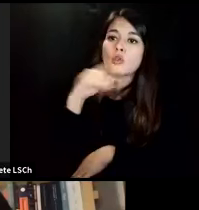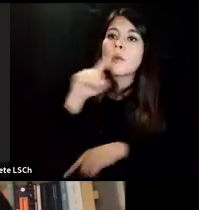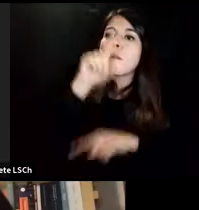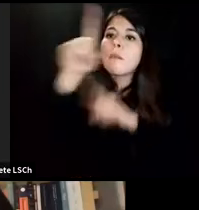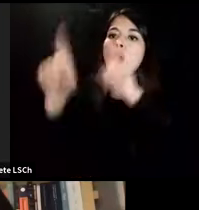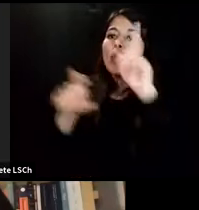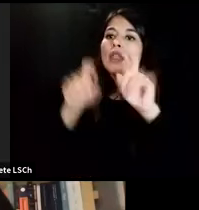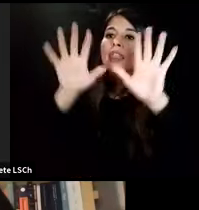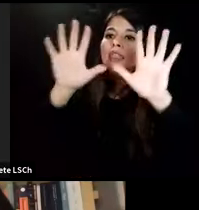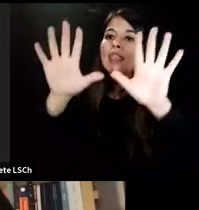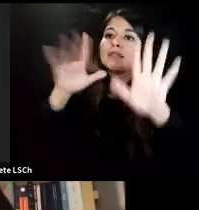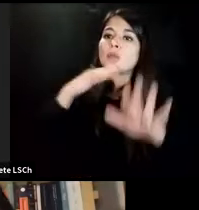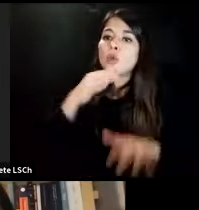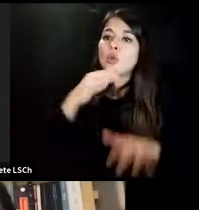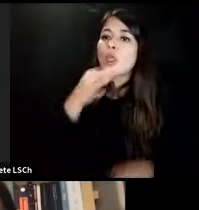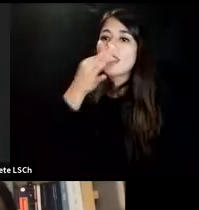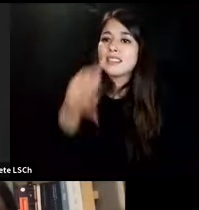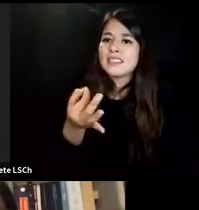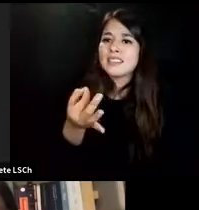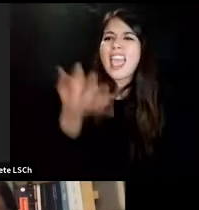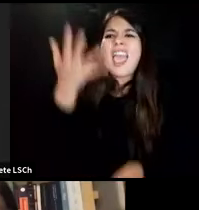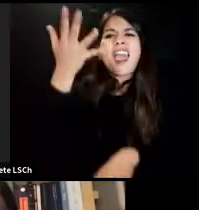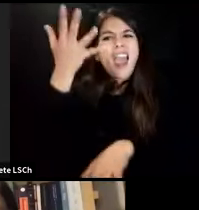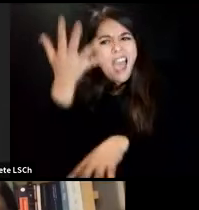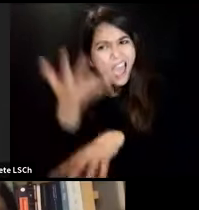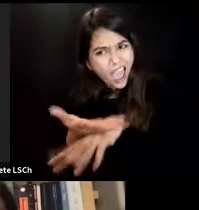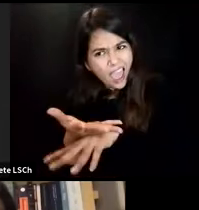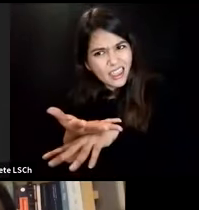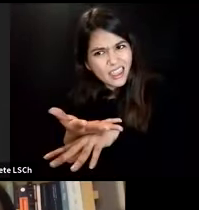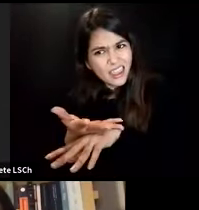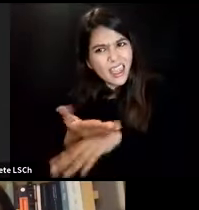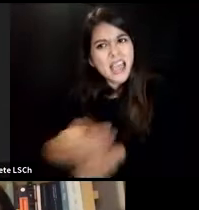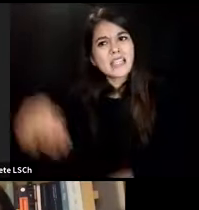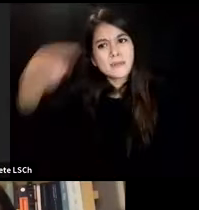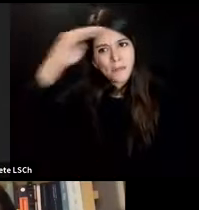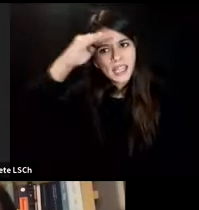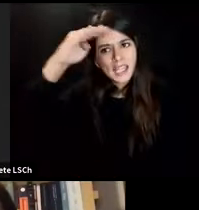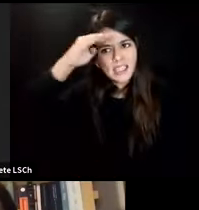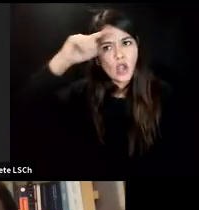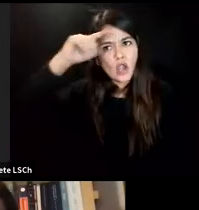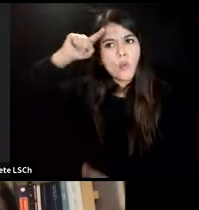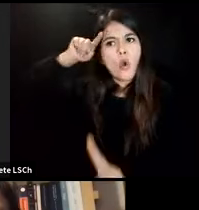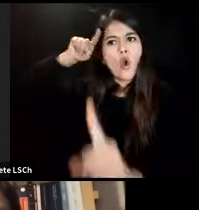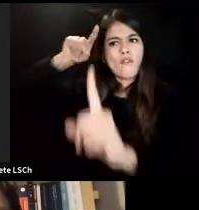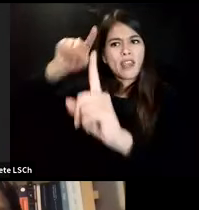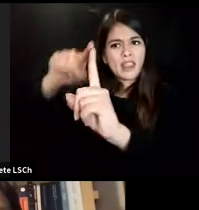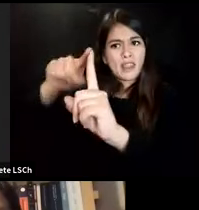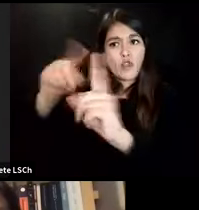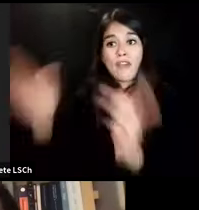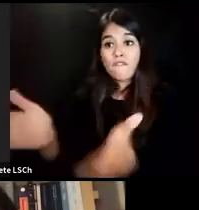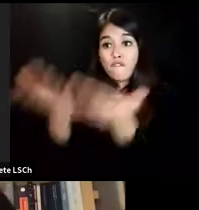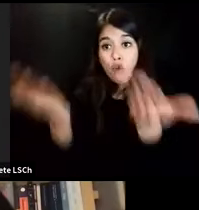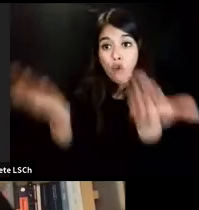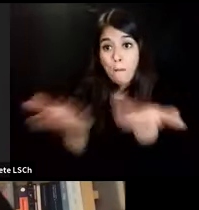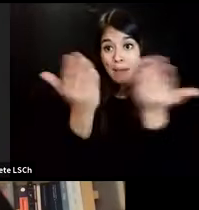así existen experiencias sobre el objetivo del trabajo del fomento lector y la capacidad de comprensión de la lectura